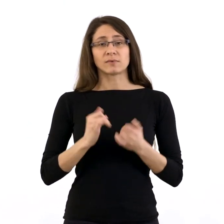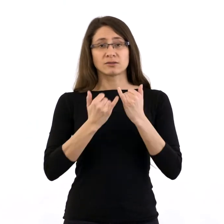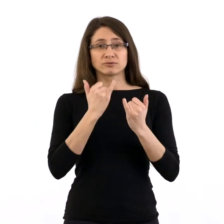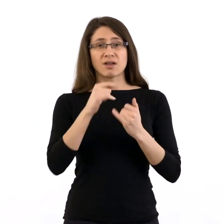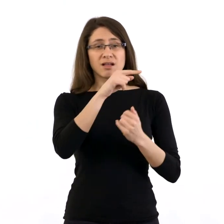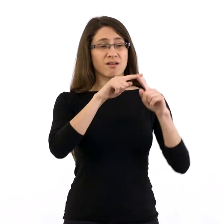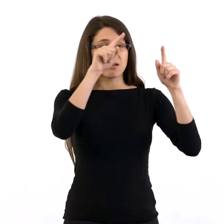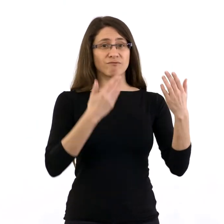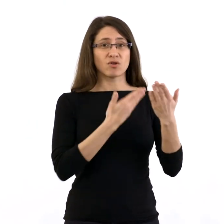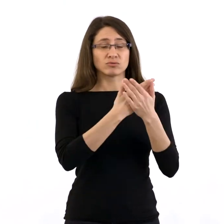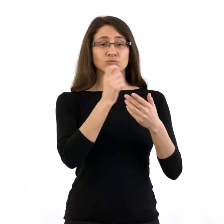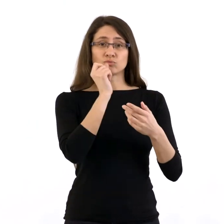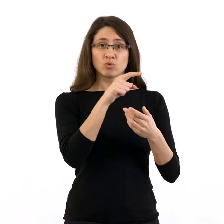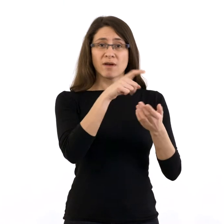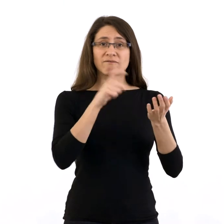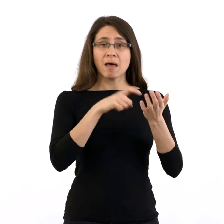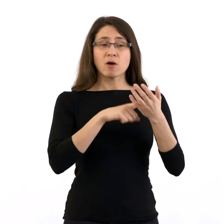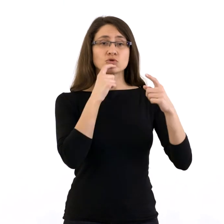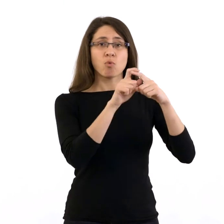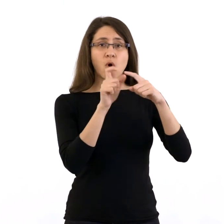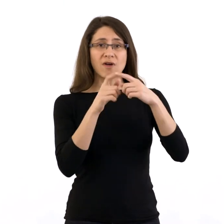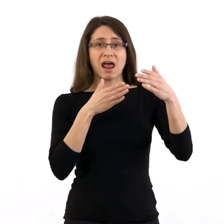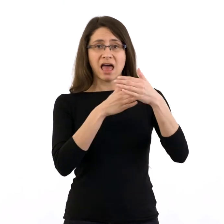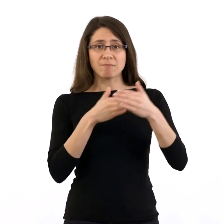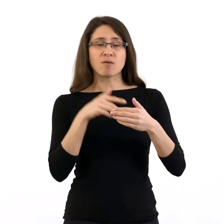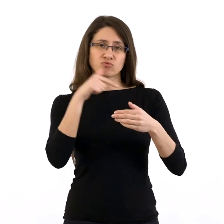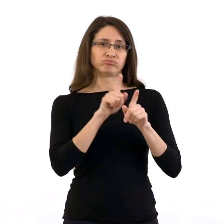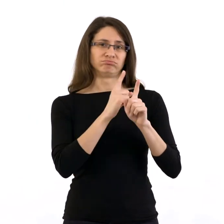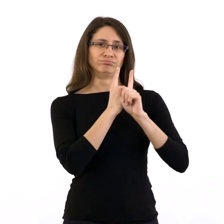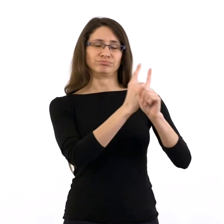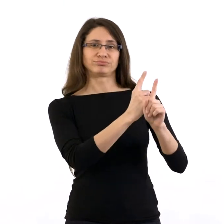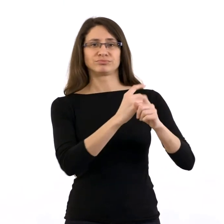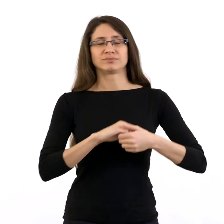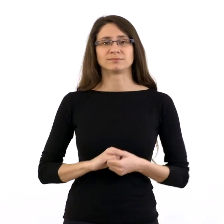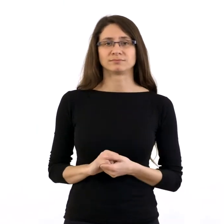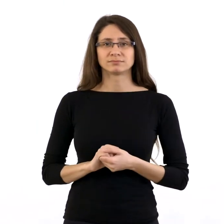nieprzekraczanie ilości znaków w poszczególnych polach formularza (jeśli są),